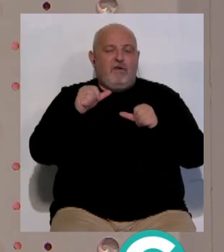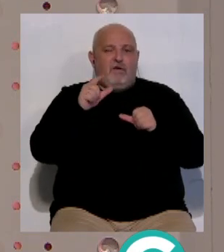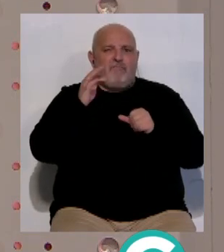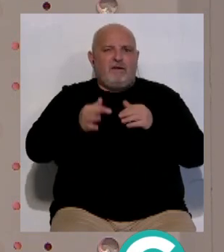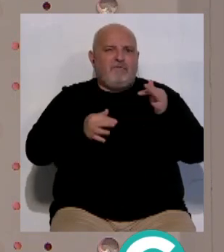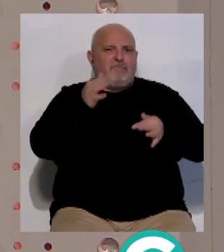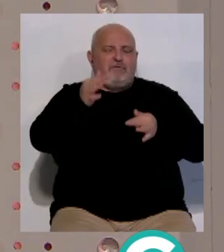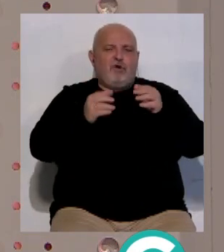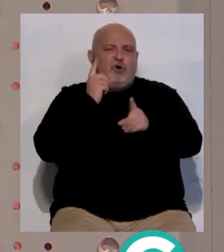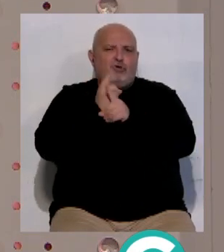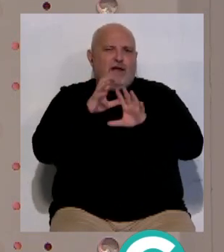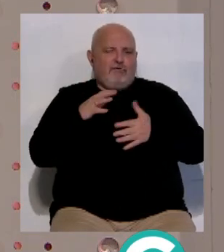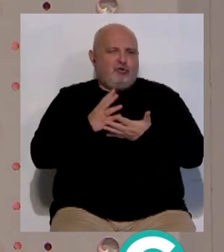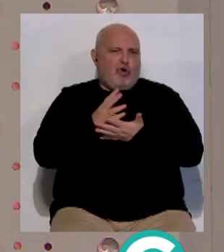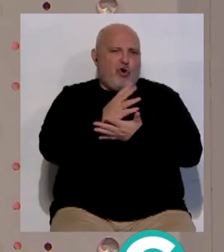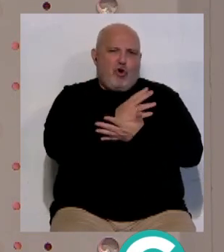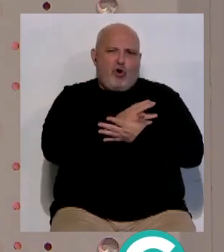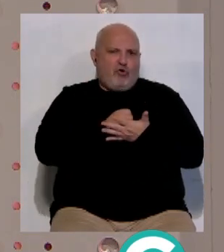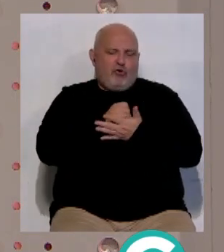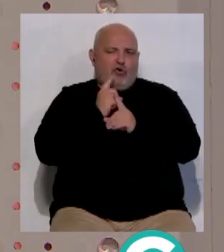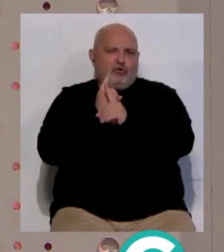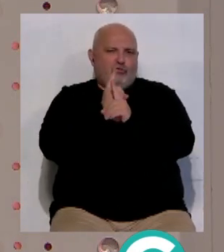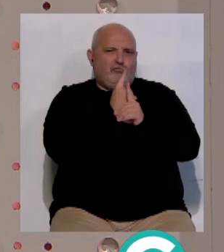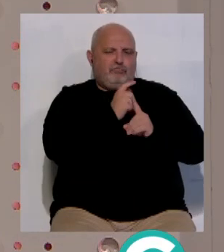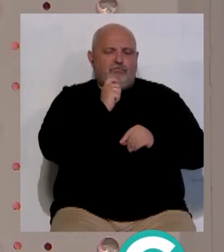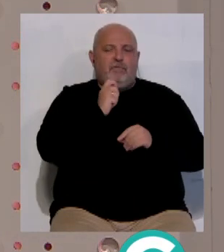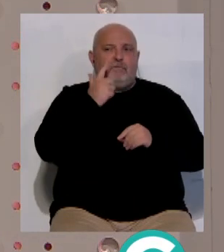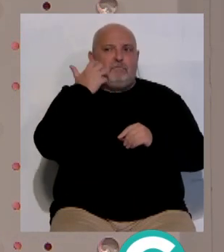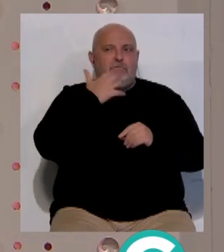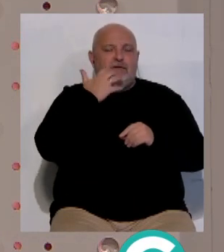las Pita en contra del Cádiz todas absolutamente todas y además me extraña muy mucho que con todos